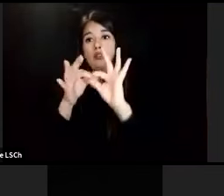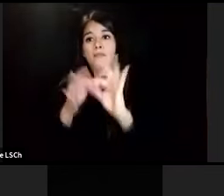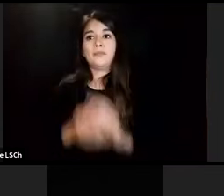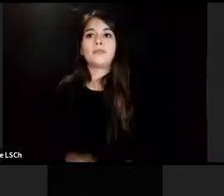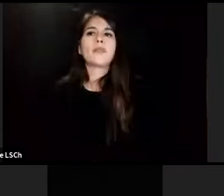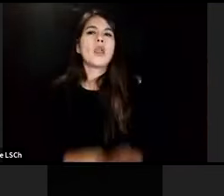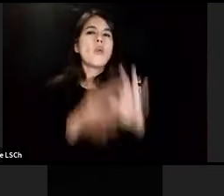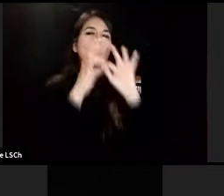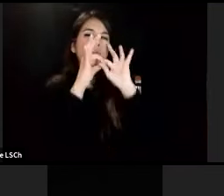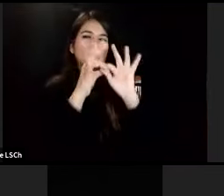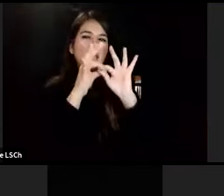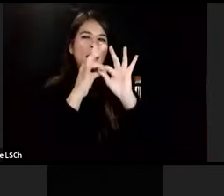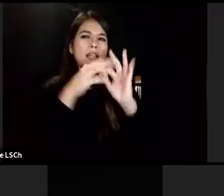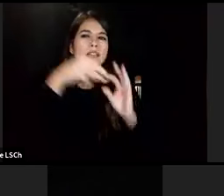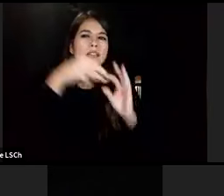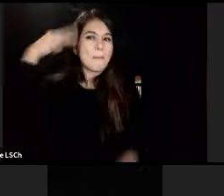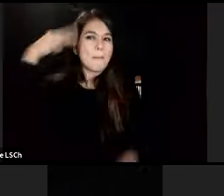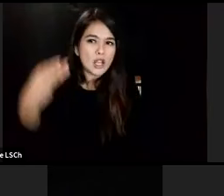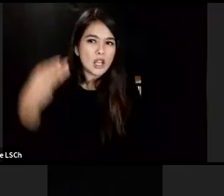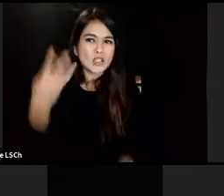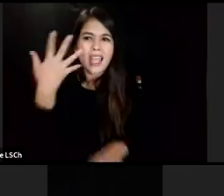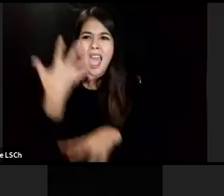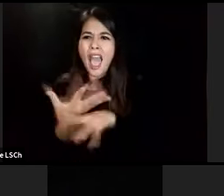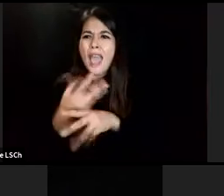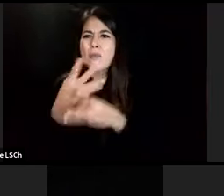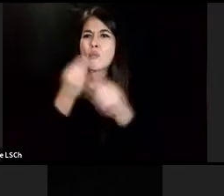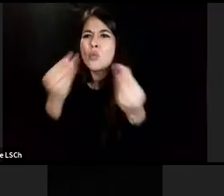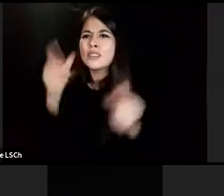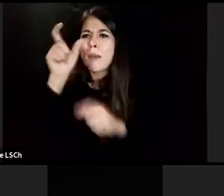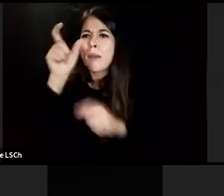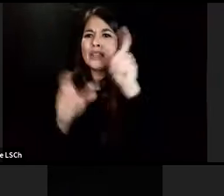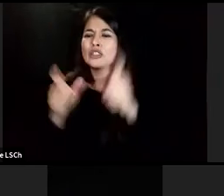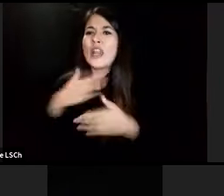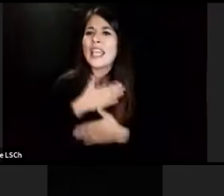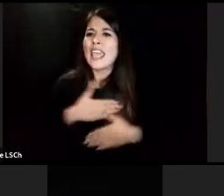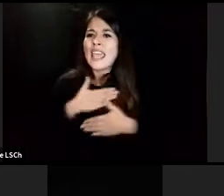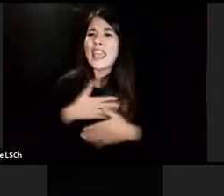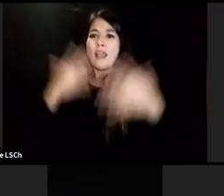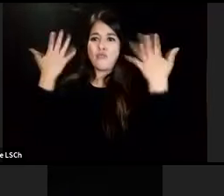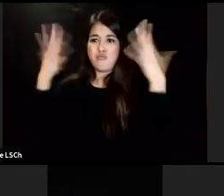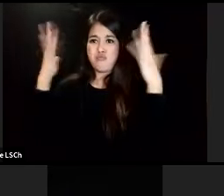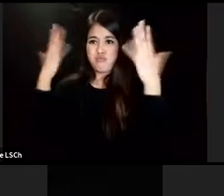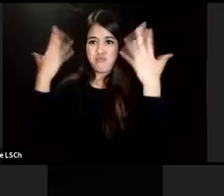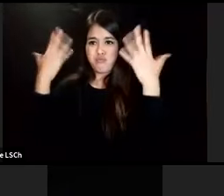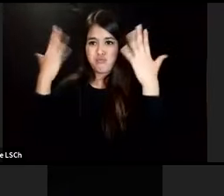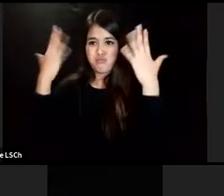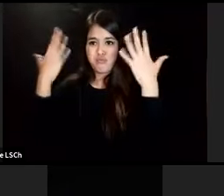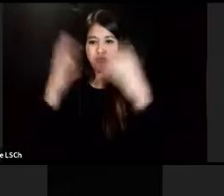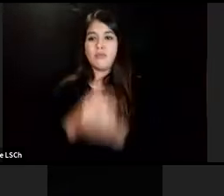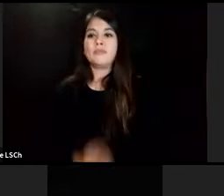hay mucha gente que estaría con ganas de darte un buen aplauso te voy a leer algunos